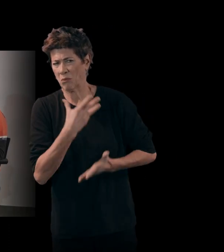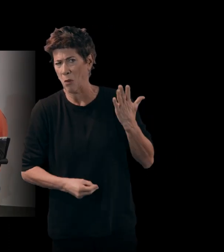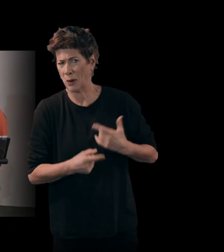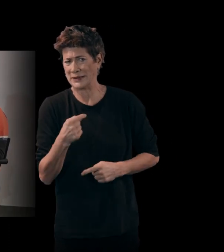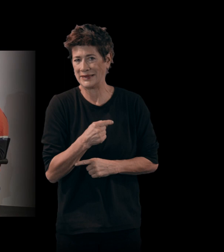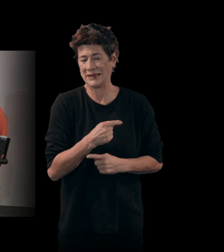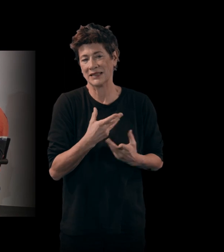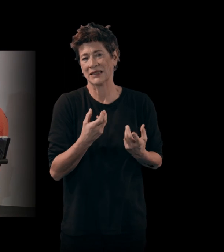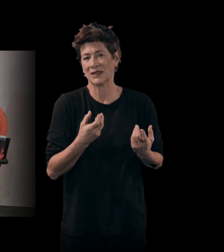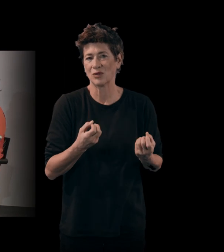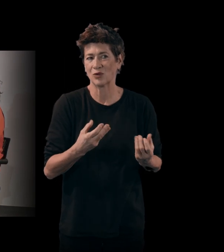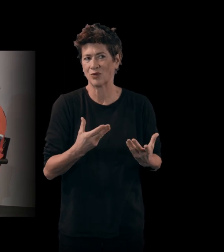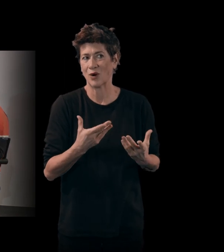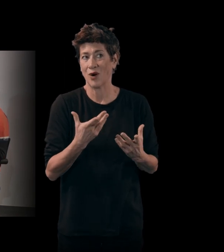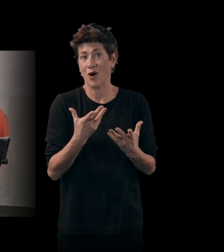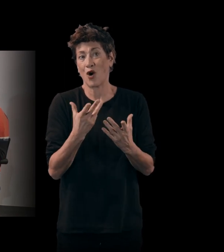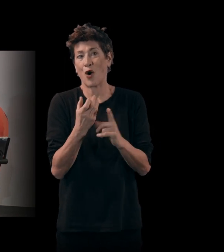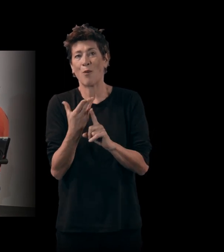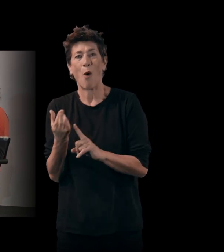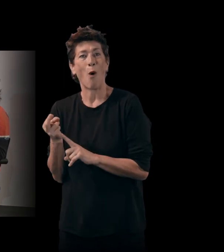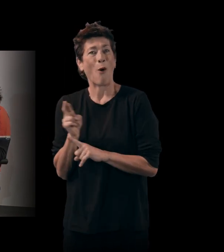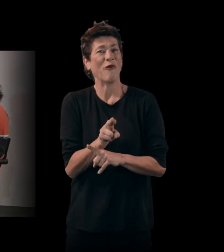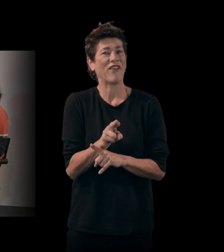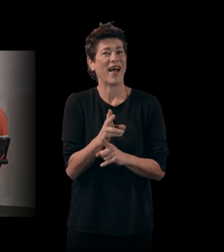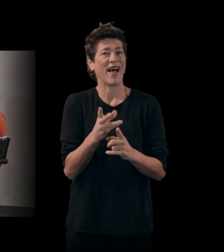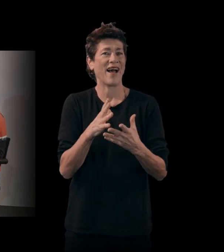On me le dit souvent, c’est comme si je revenais à des choses que j’avais pratiquées avant.